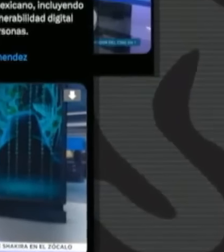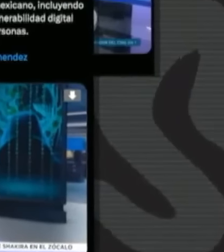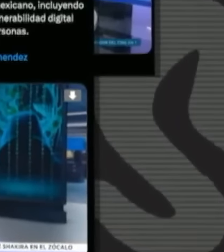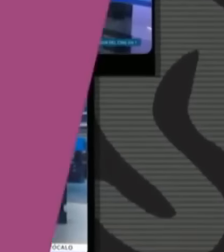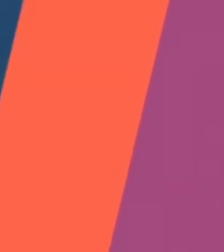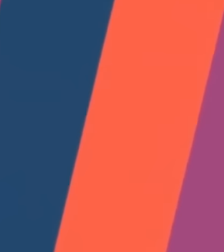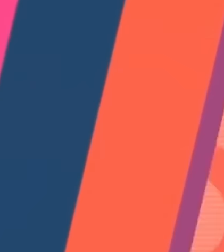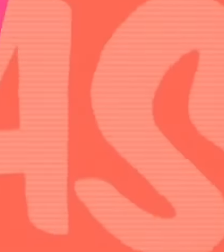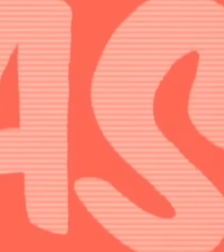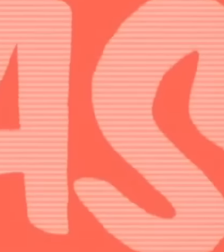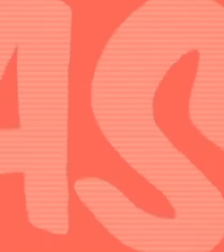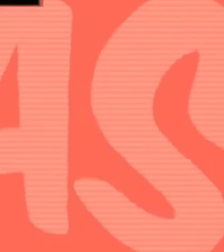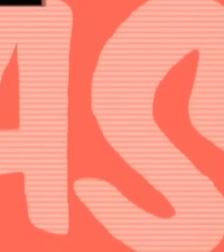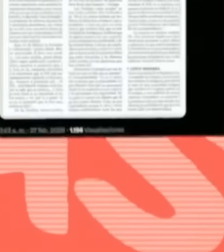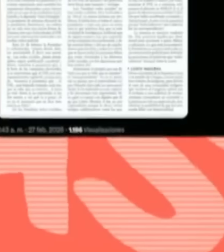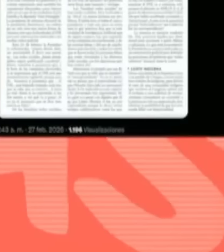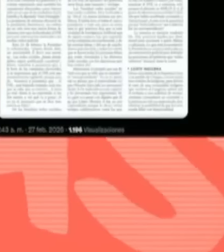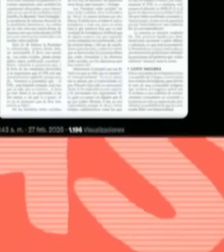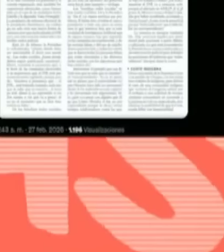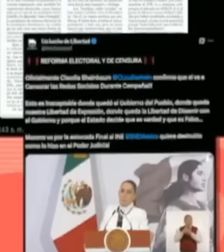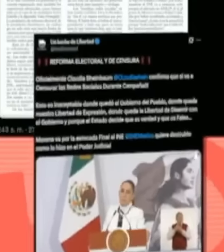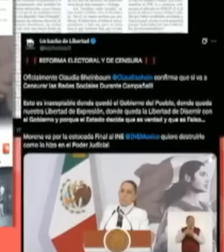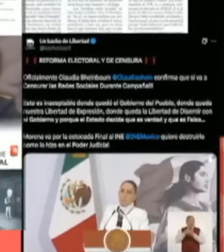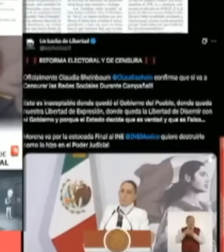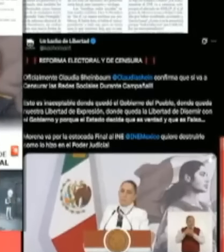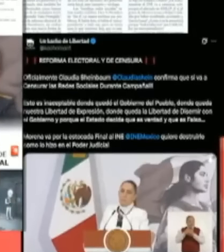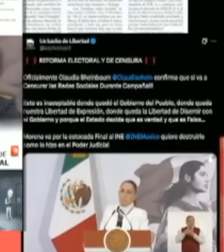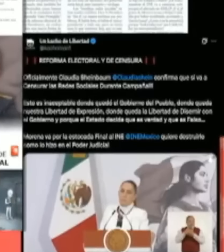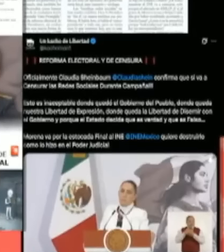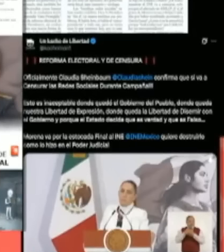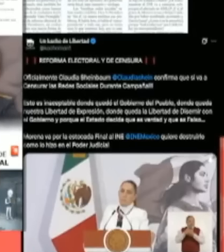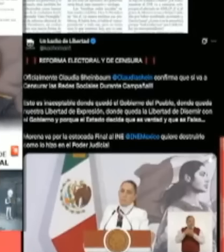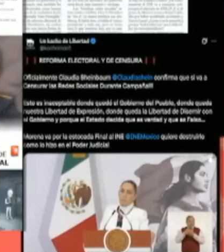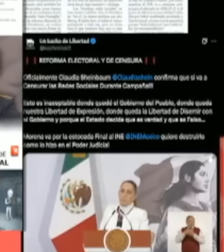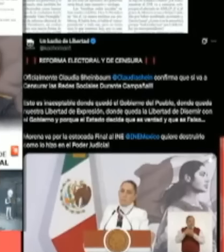semana. Uno, la reforma electoral permitirá al gobierno censurar y eliminar contenido